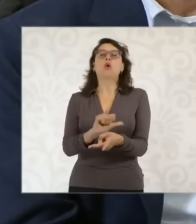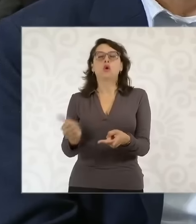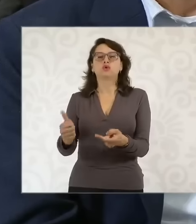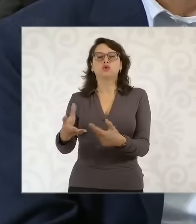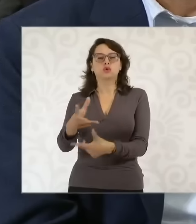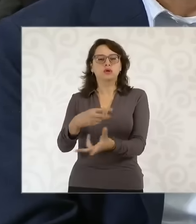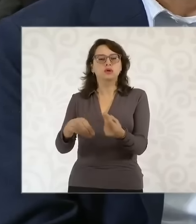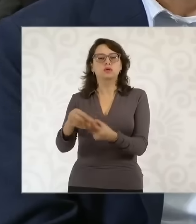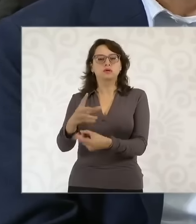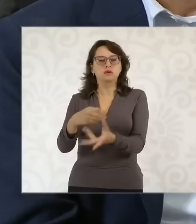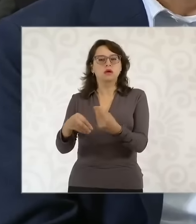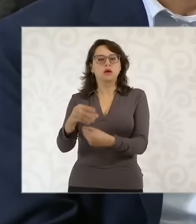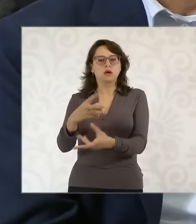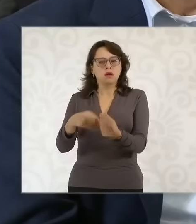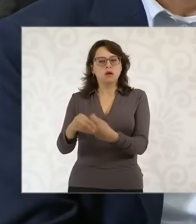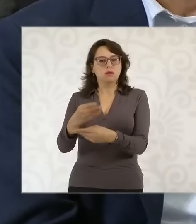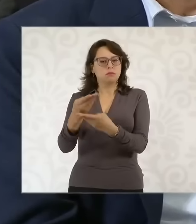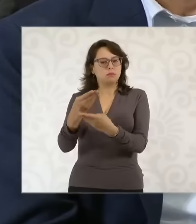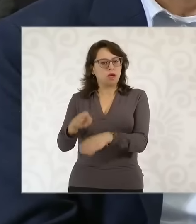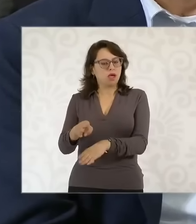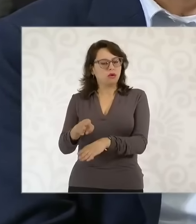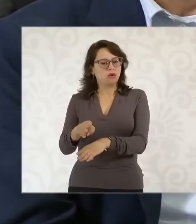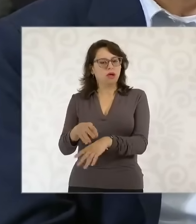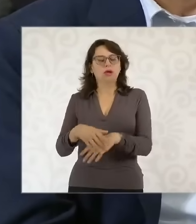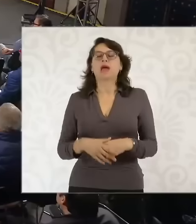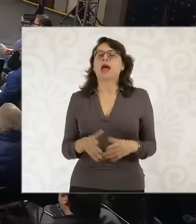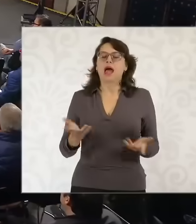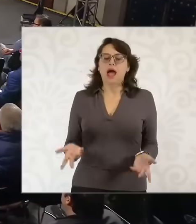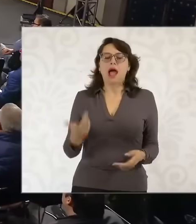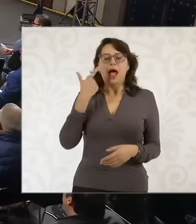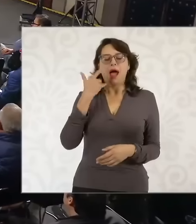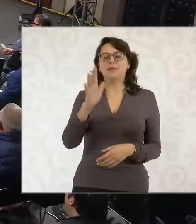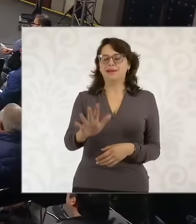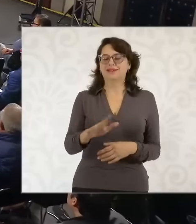con bancos Pemex. Esa línea revolvente se va a renovar. ¿Qué qué tipo de apoyo son los que en